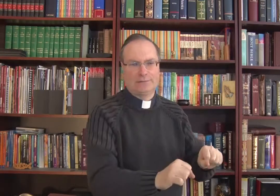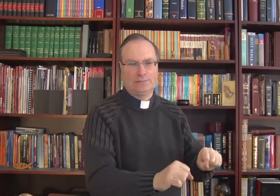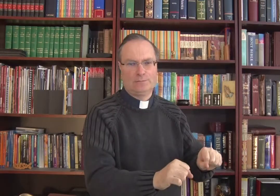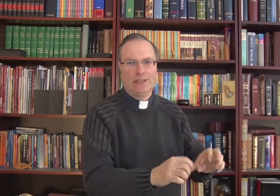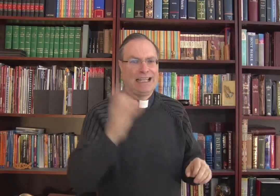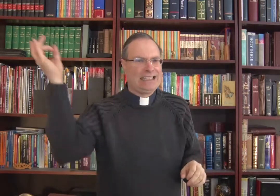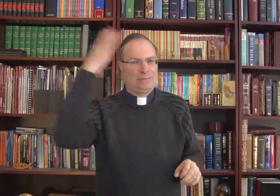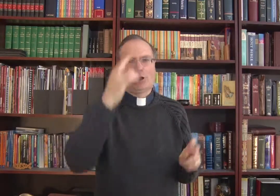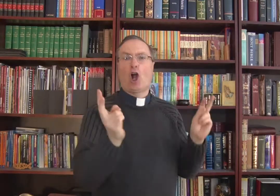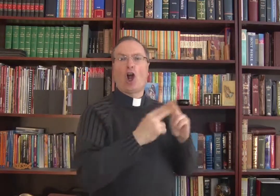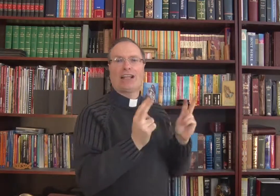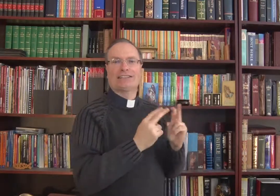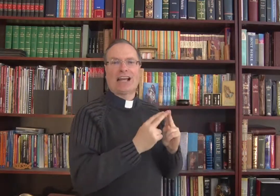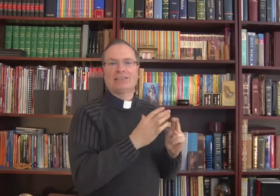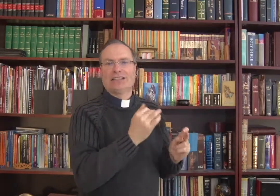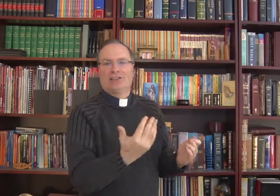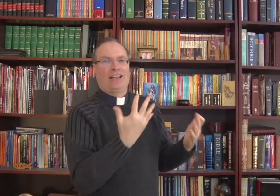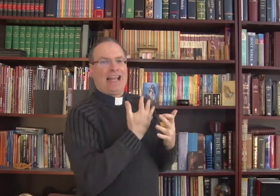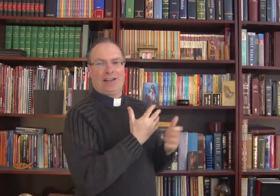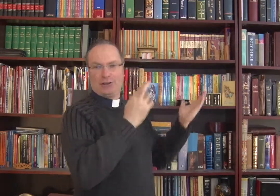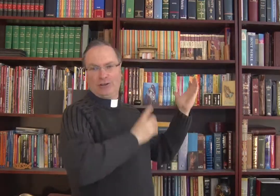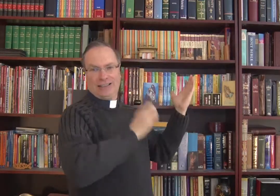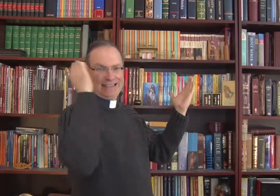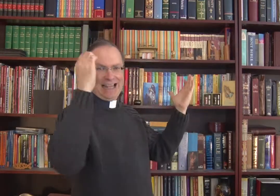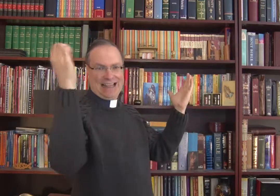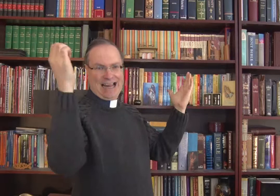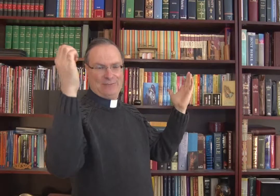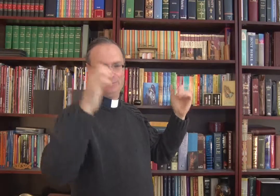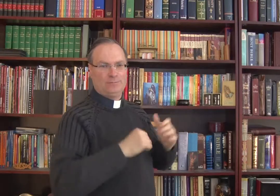Esprit de connaissance et de crainte de l'Éternel.»